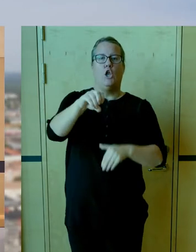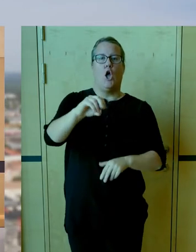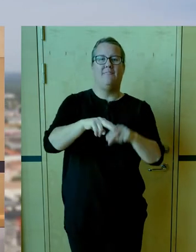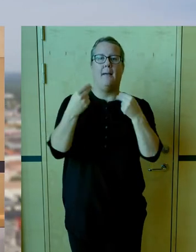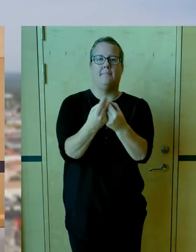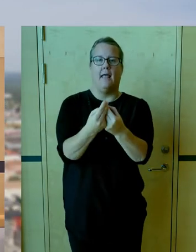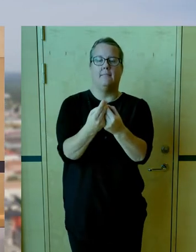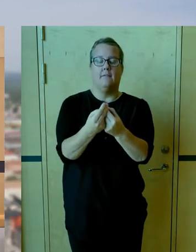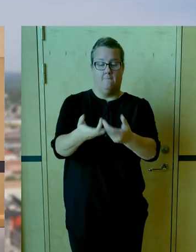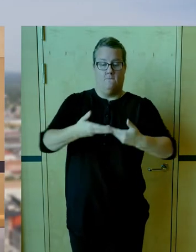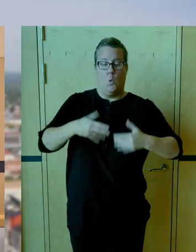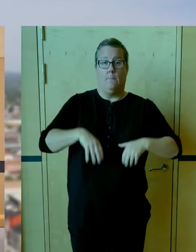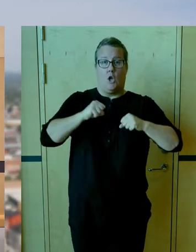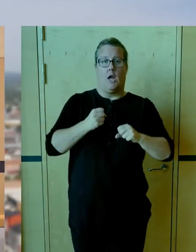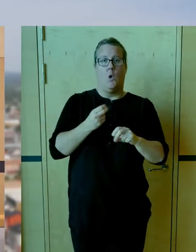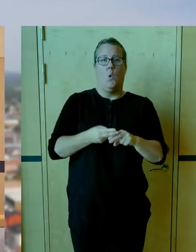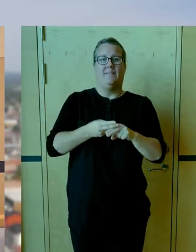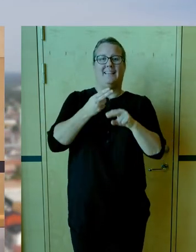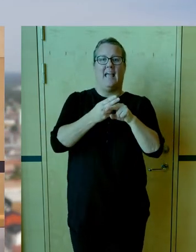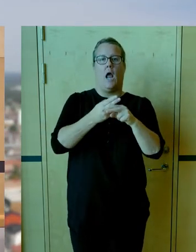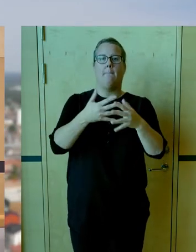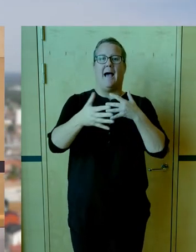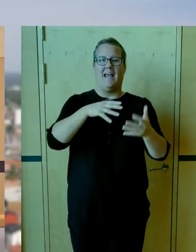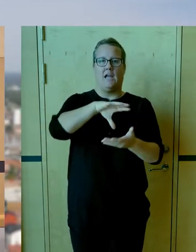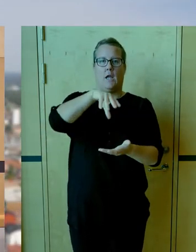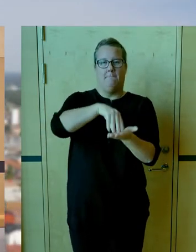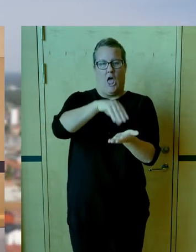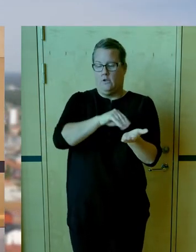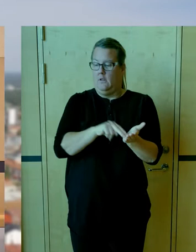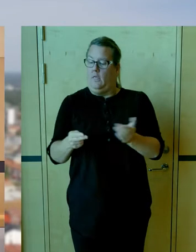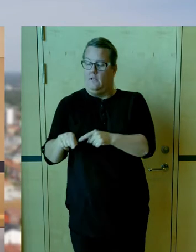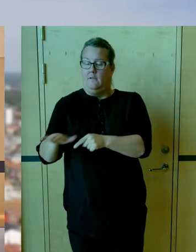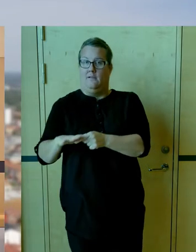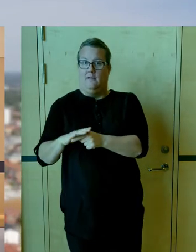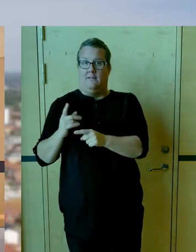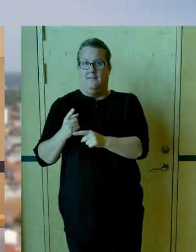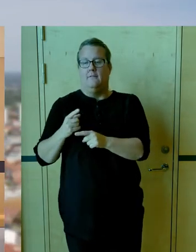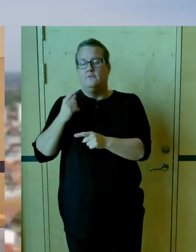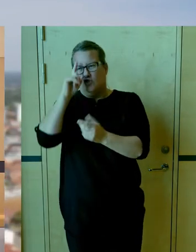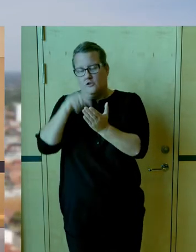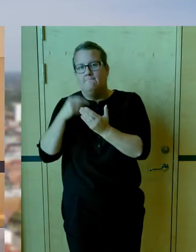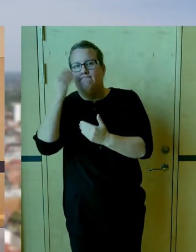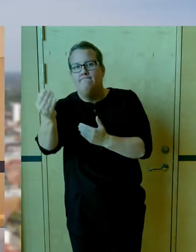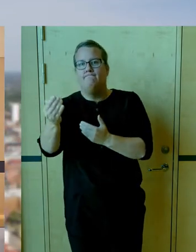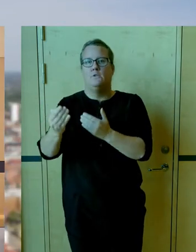Detaljplanen inklusive markområde mot Öster för att möjliggöra En framtida utbyggnad av vård och omsorgsboendet